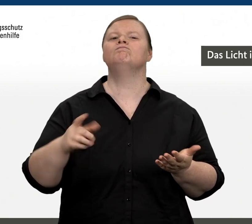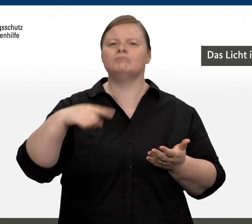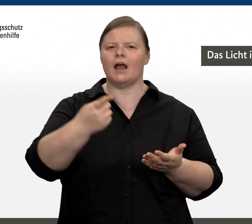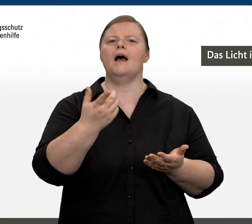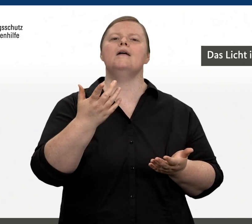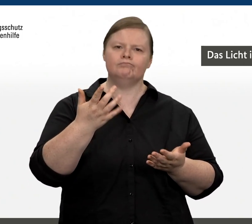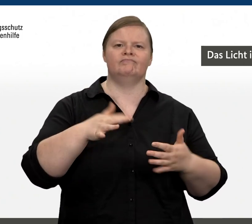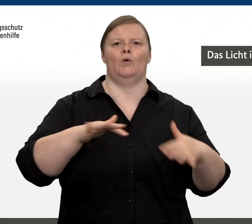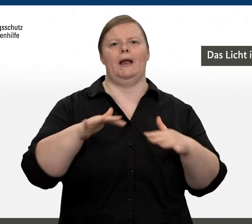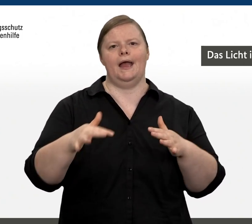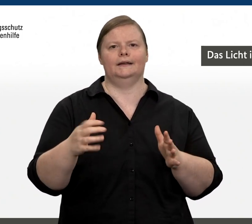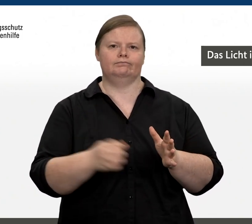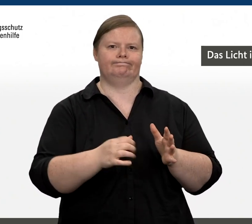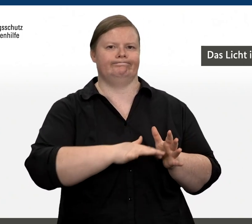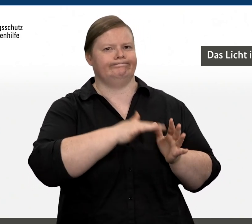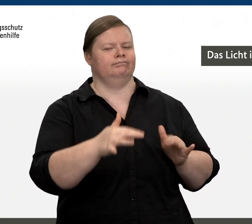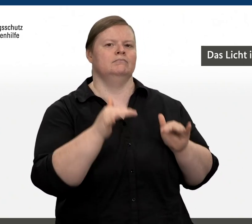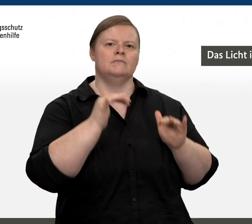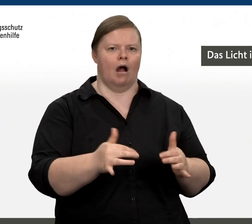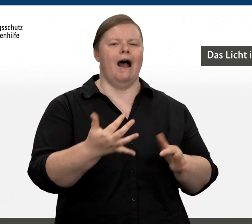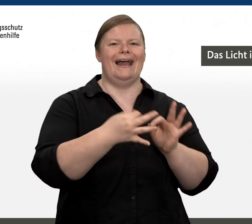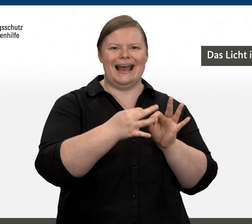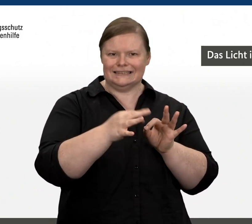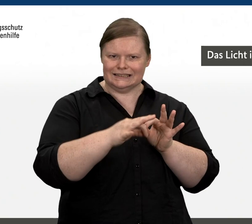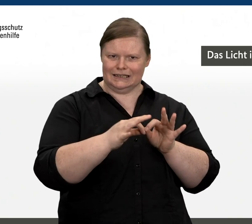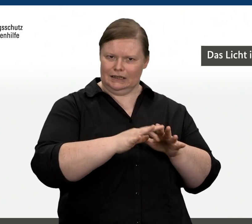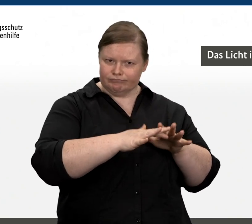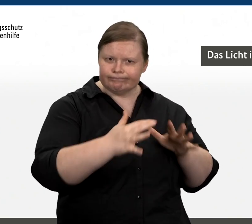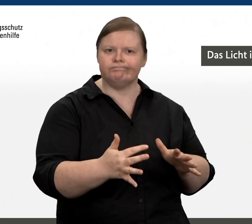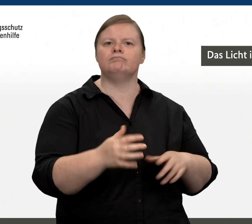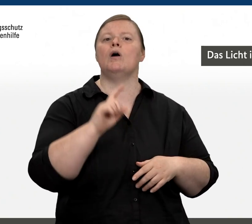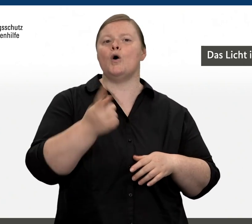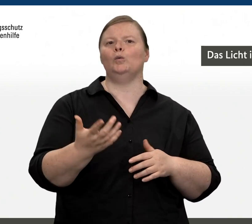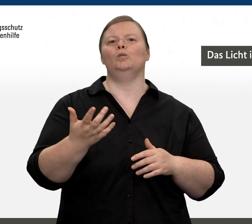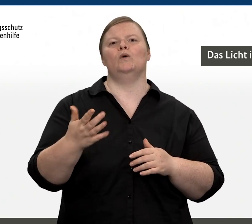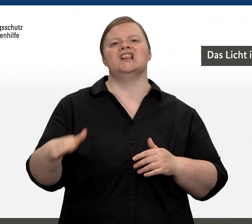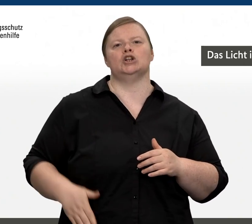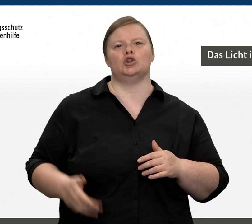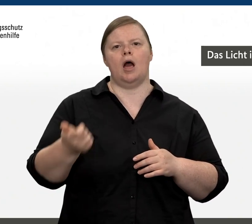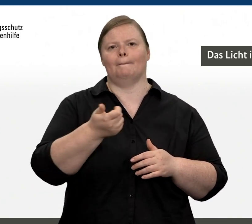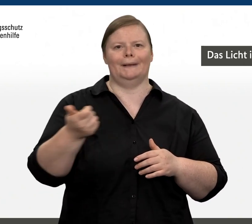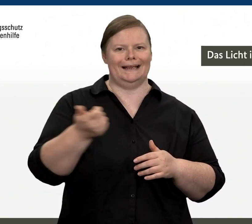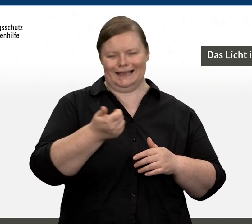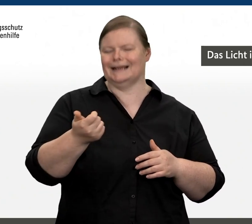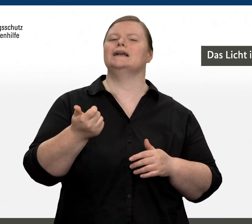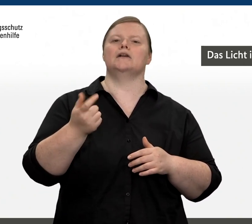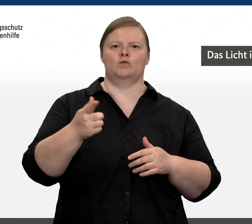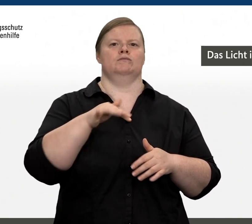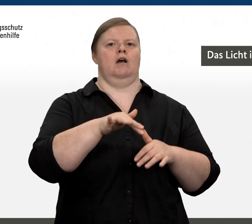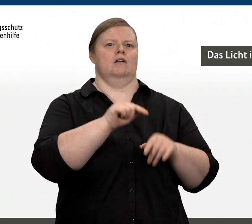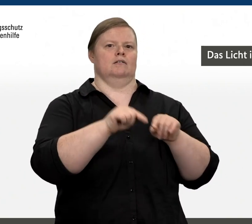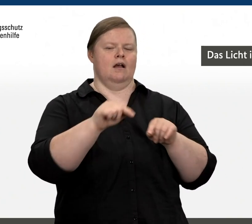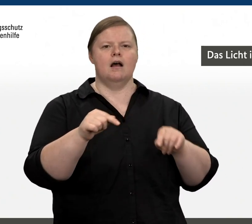Halten Sie einen Vorrat an Kerzen und Taschenlampen,